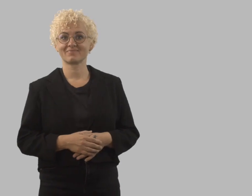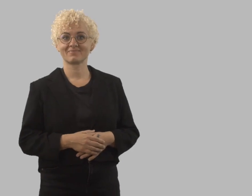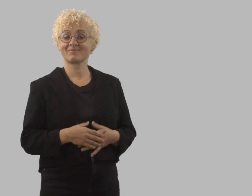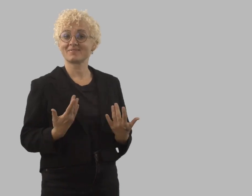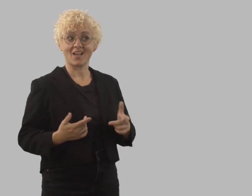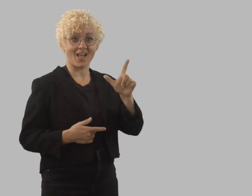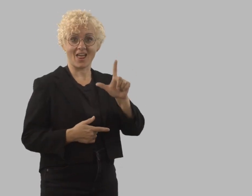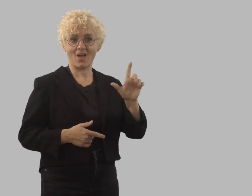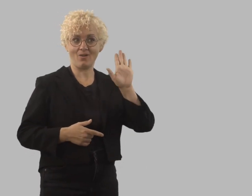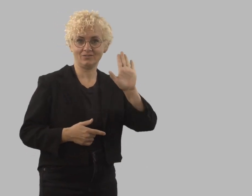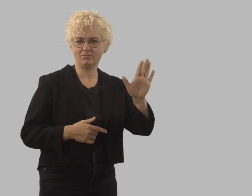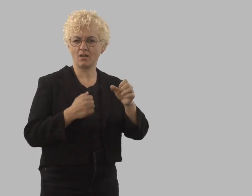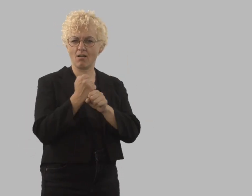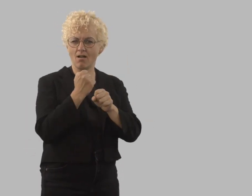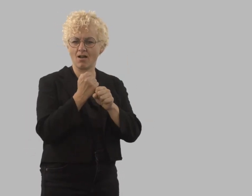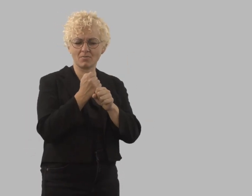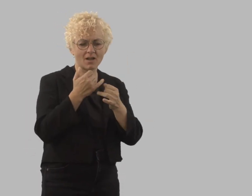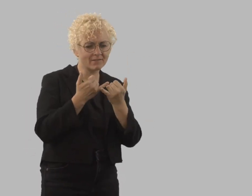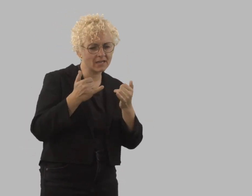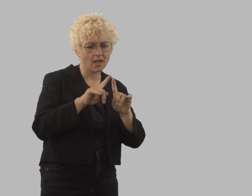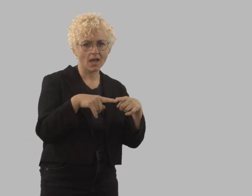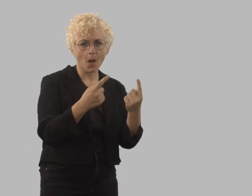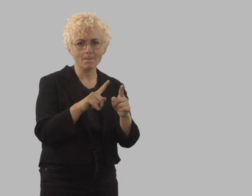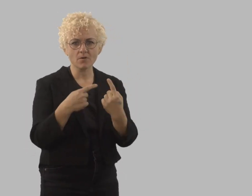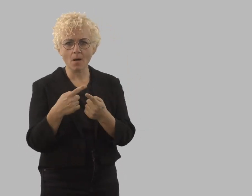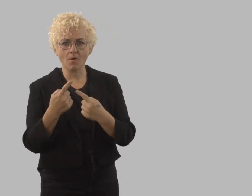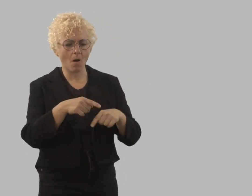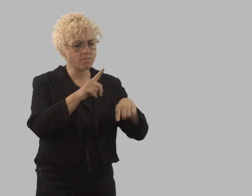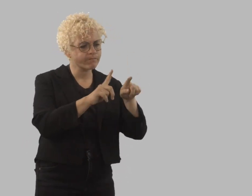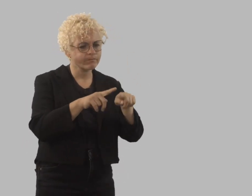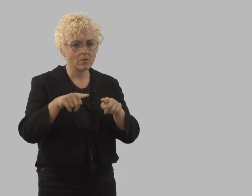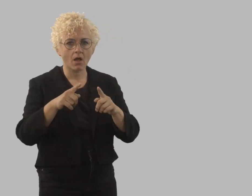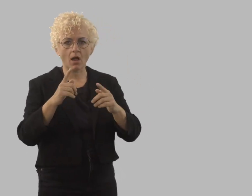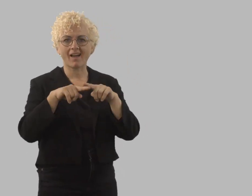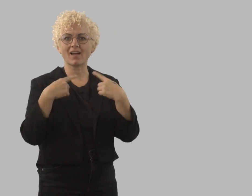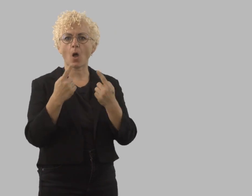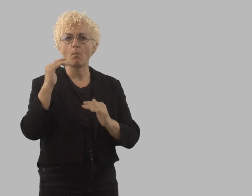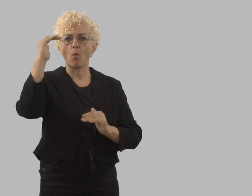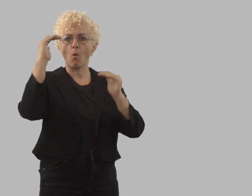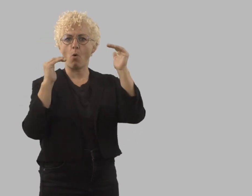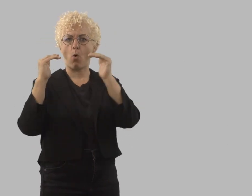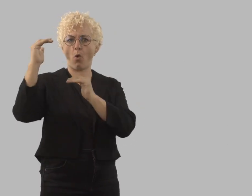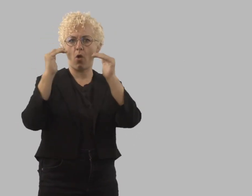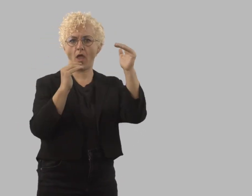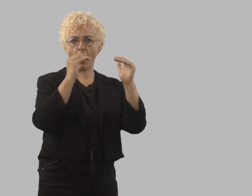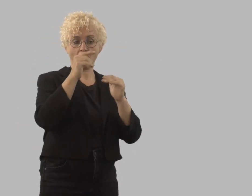Er arbeitet mit Räumen, die ganz unterschiedliche Raumhöhen haben